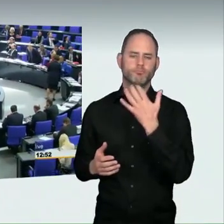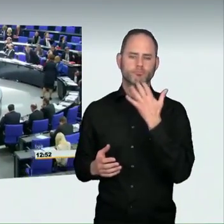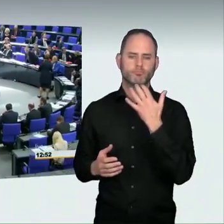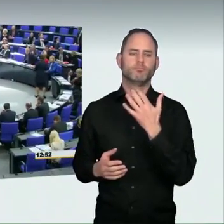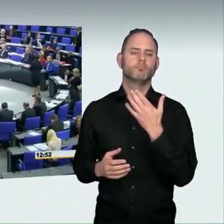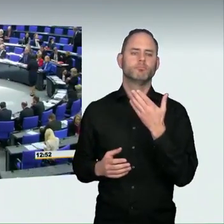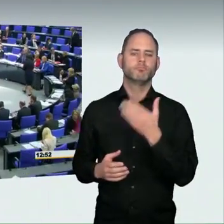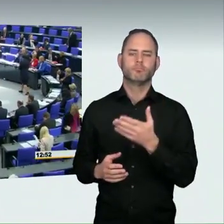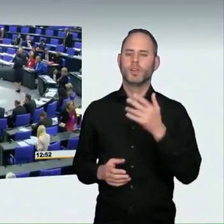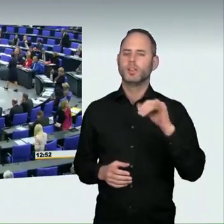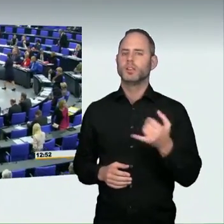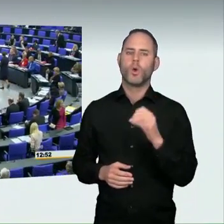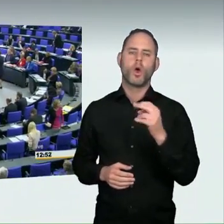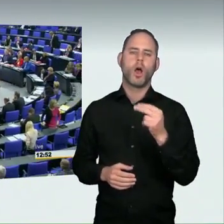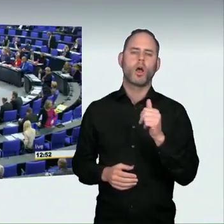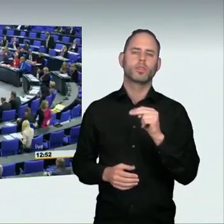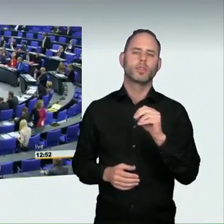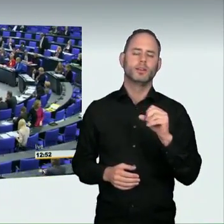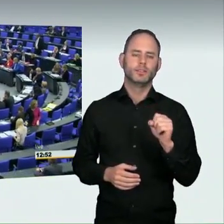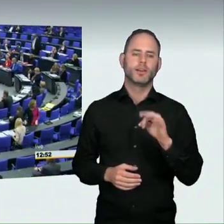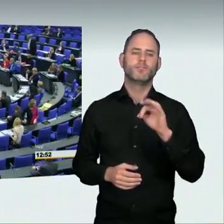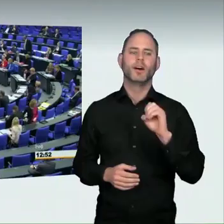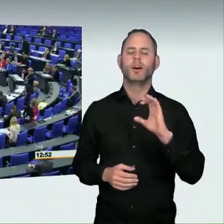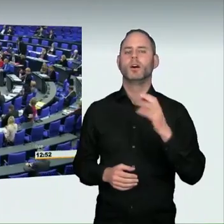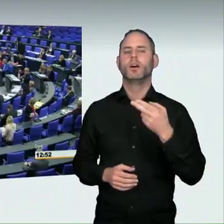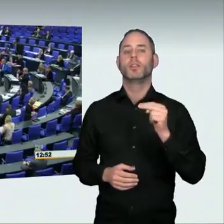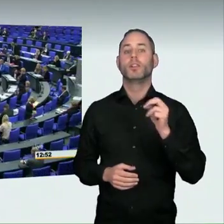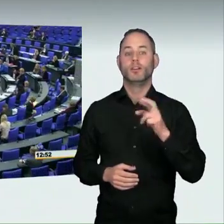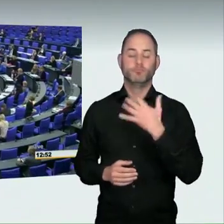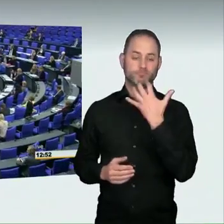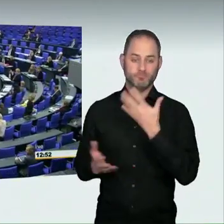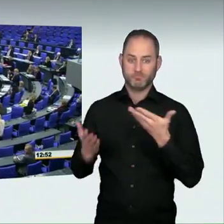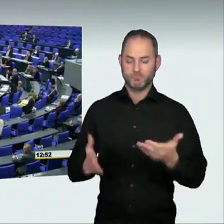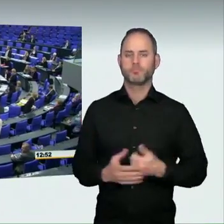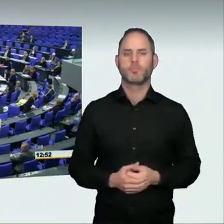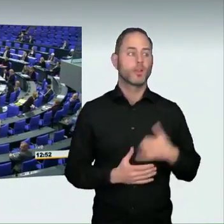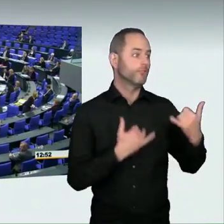In Deutschland gibt es über 20 Millionen Mietverhältnisse. Das heißt, ein Großteil, wahrscheinlich sogar die Mehrheit,